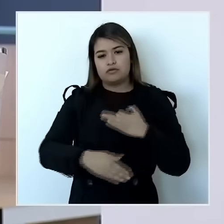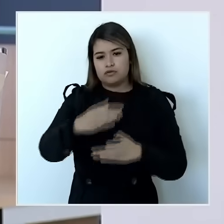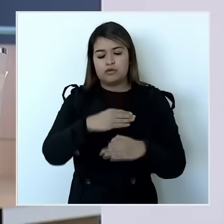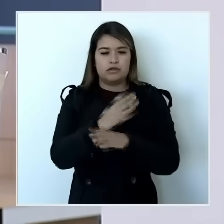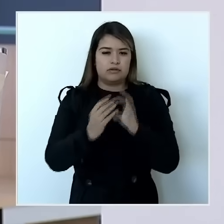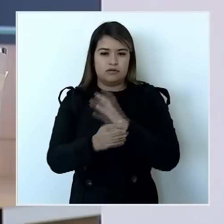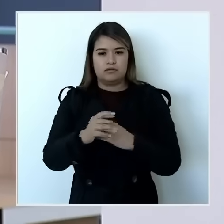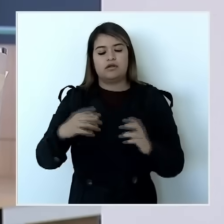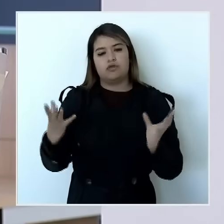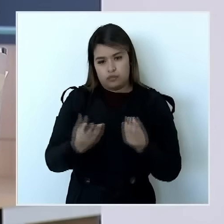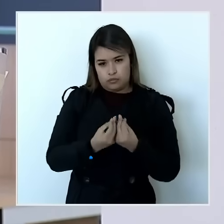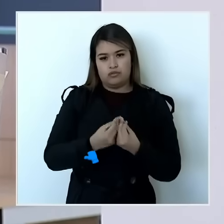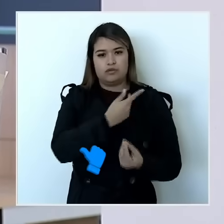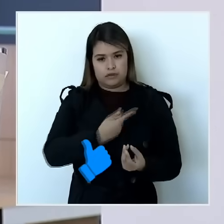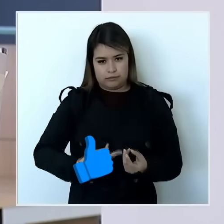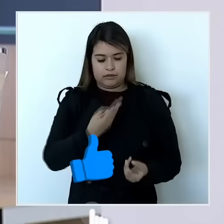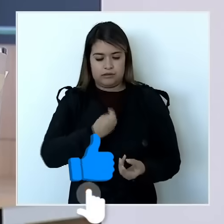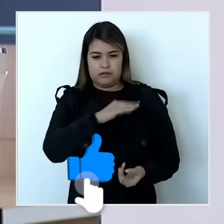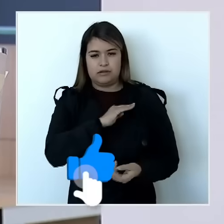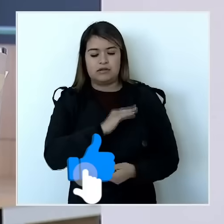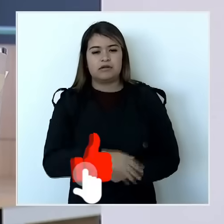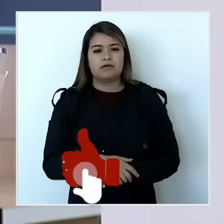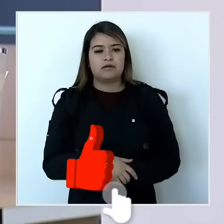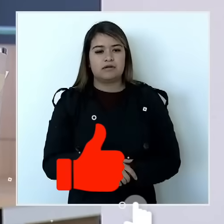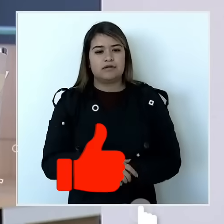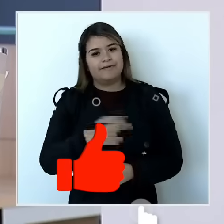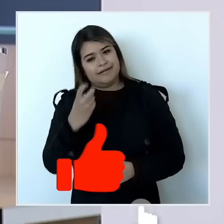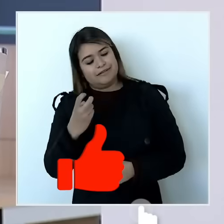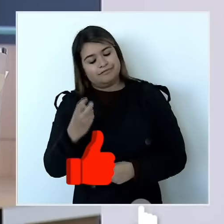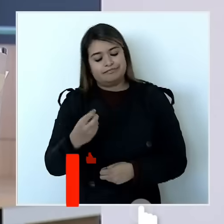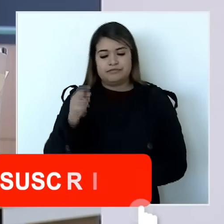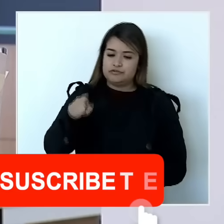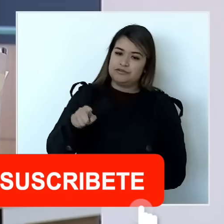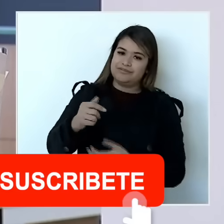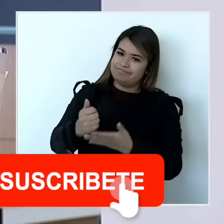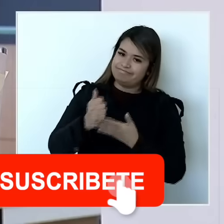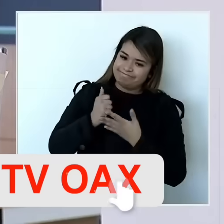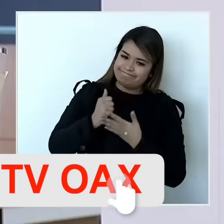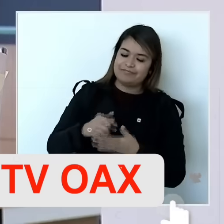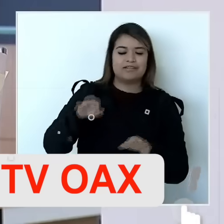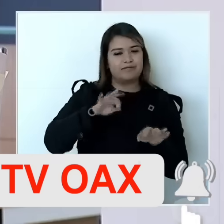eficientes y confiables. Nada de esto sería posible sin el trabajo diario del personal